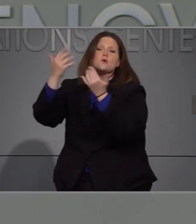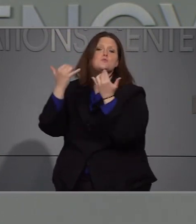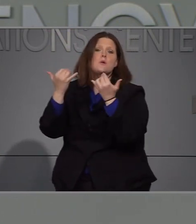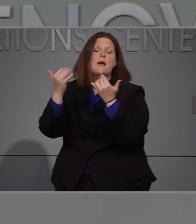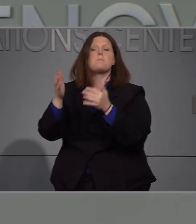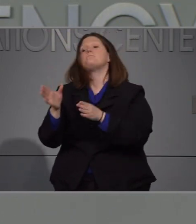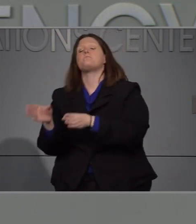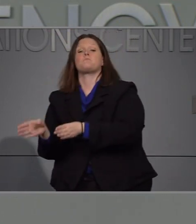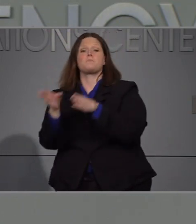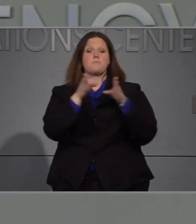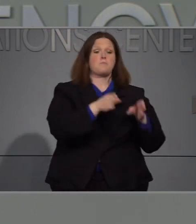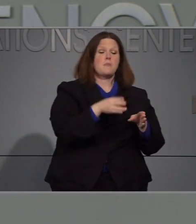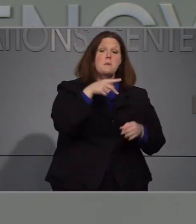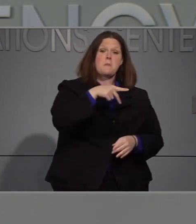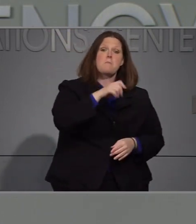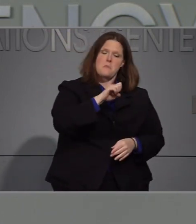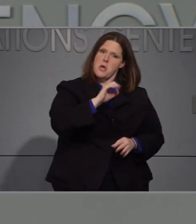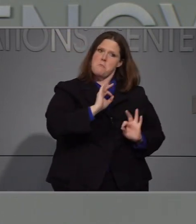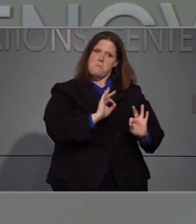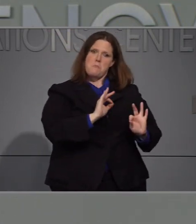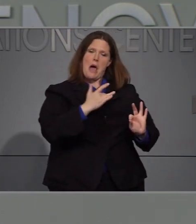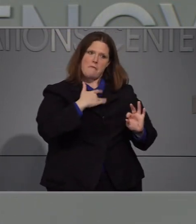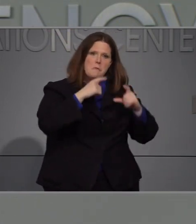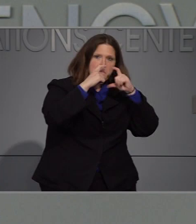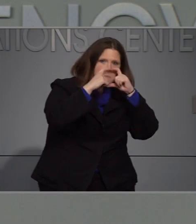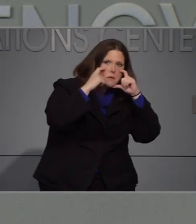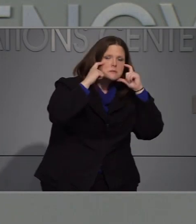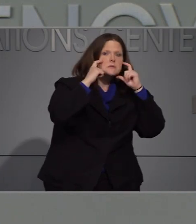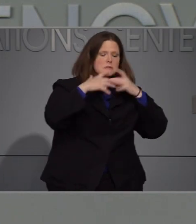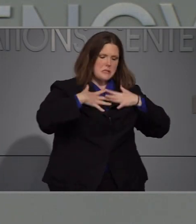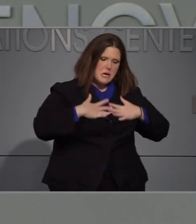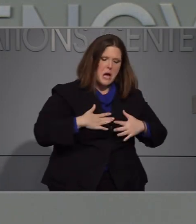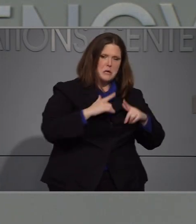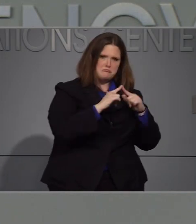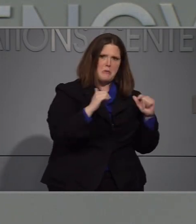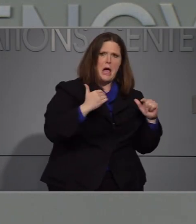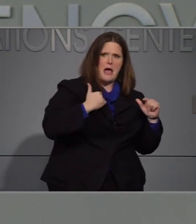sobre estas preocupaciones del equipo de protección personal, nos sentimos ya mejor que